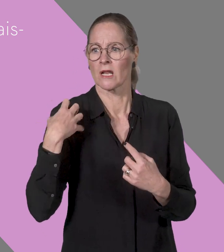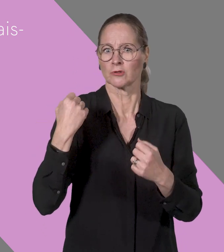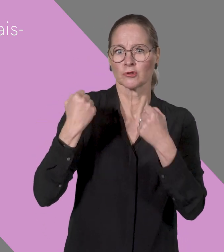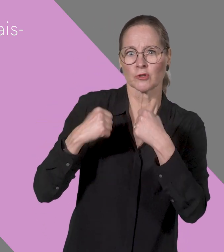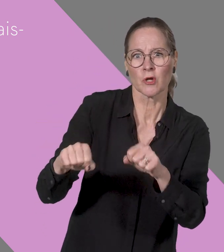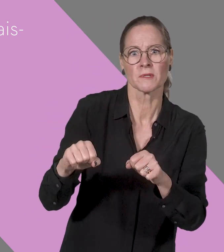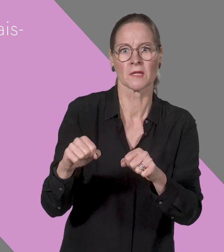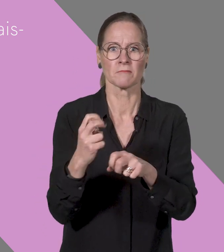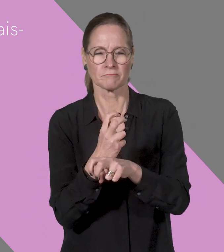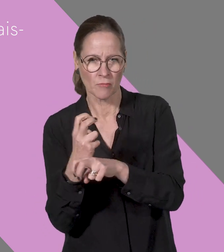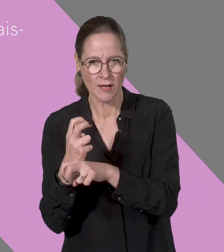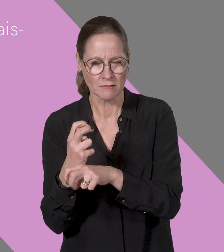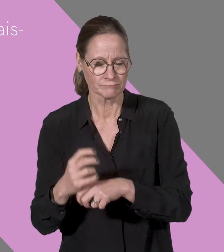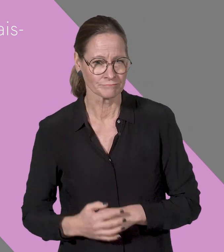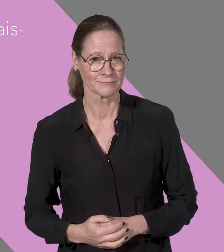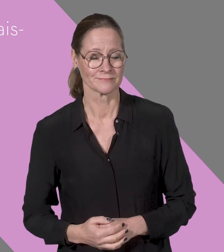ja viranomaistoimintaan.